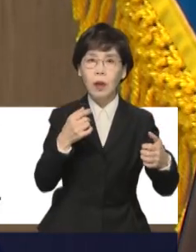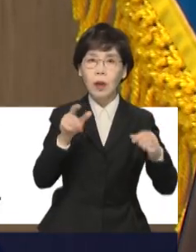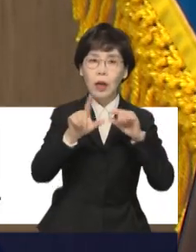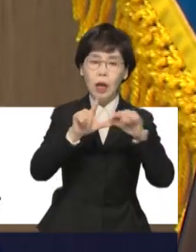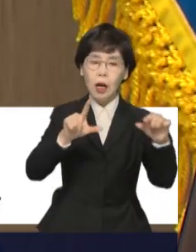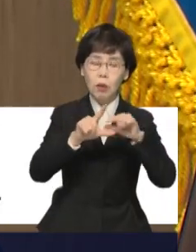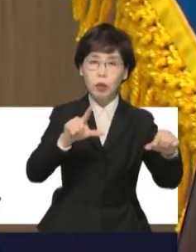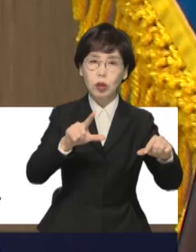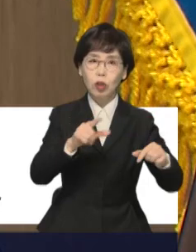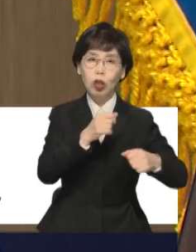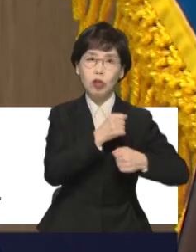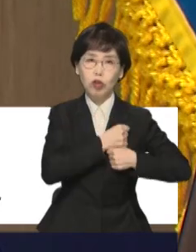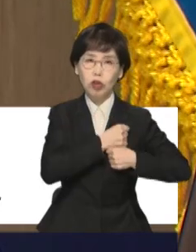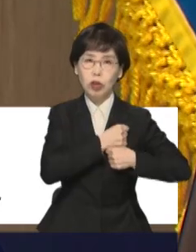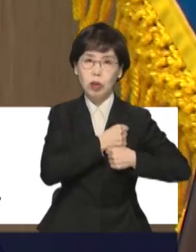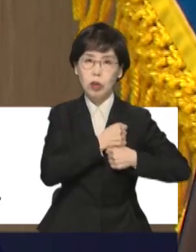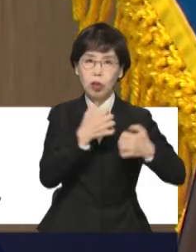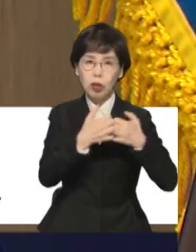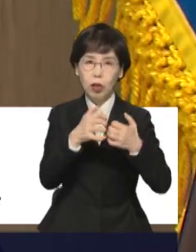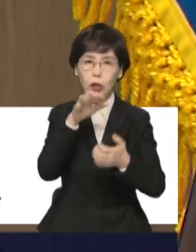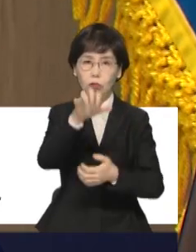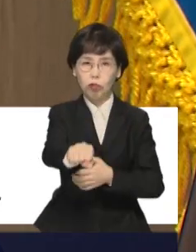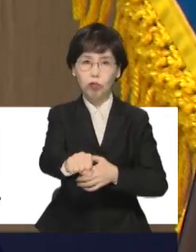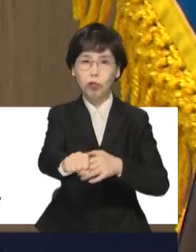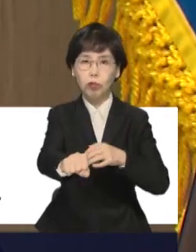일부 군국주의 세력에게 있으므로 이들과